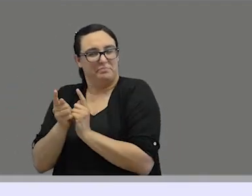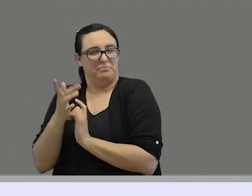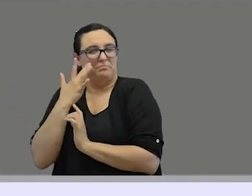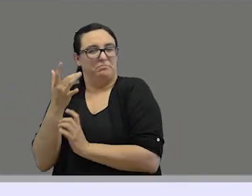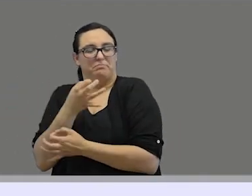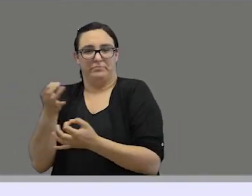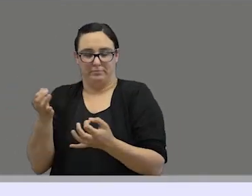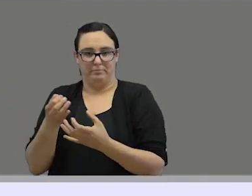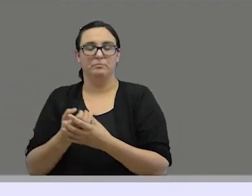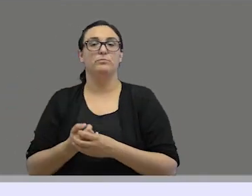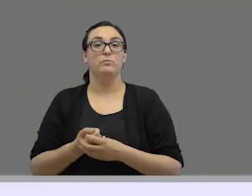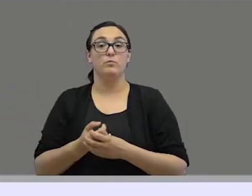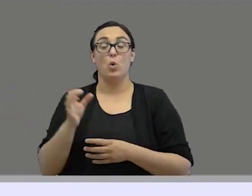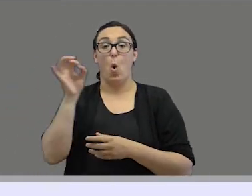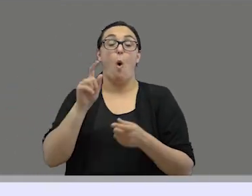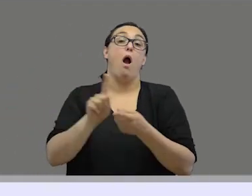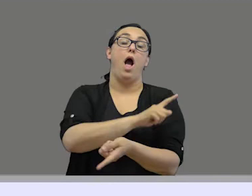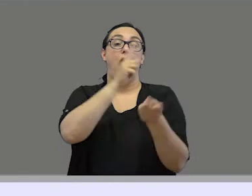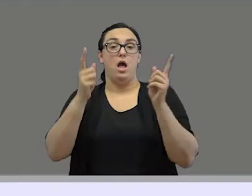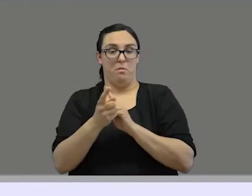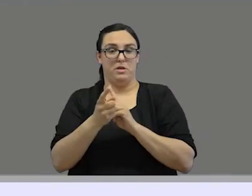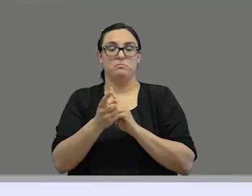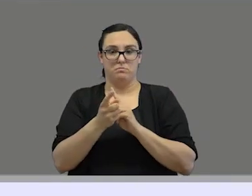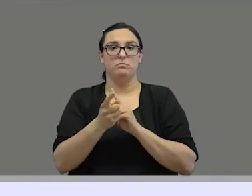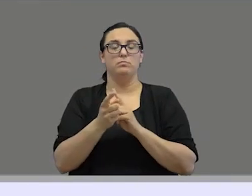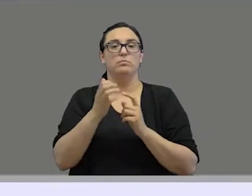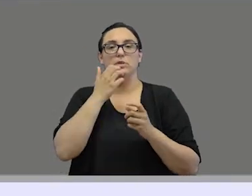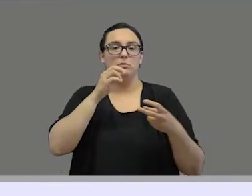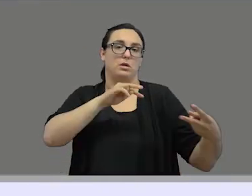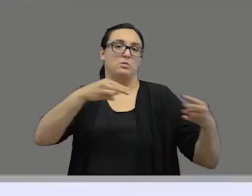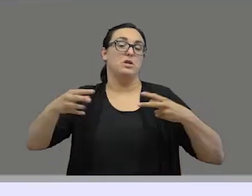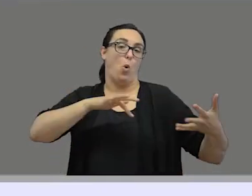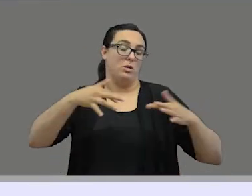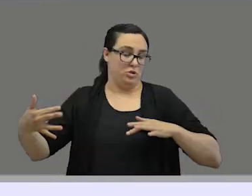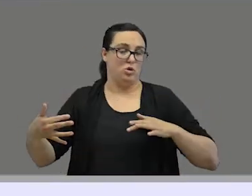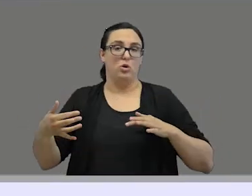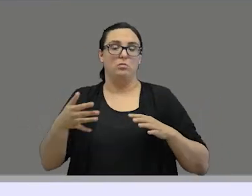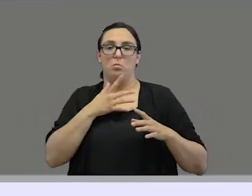Im umgekehrten Fall, wenn also ein